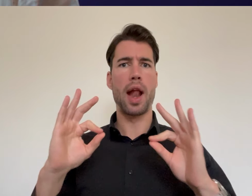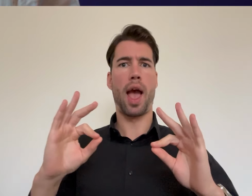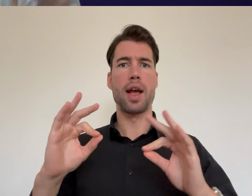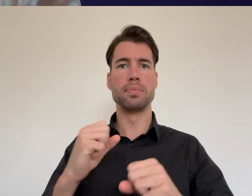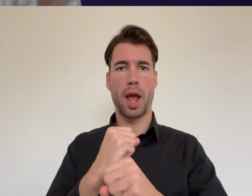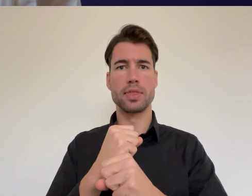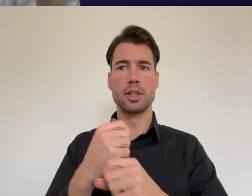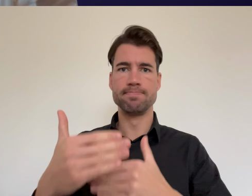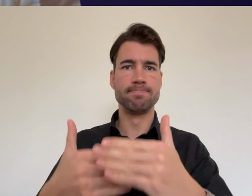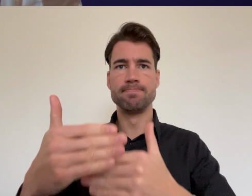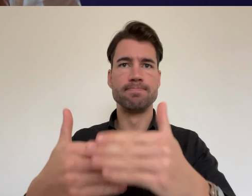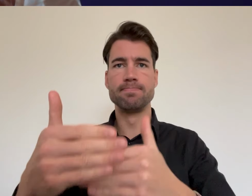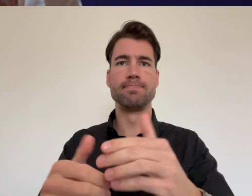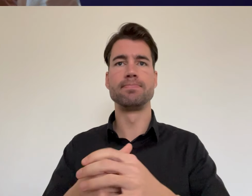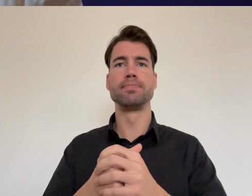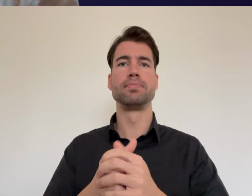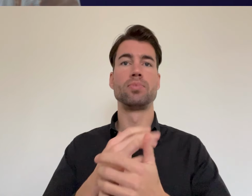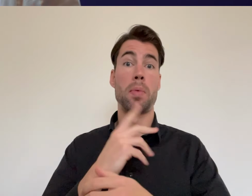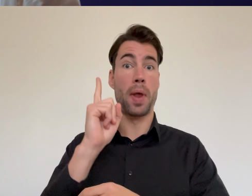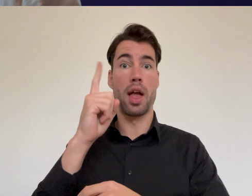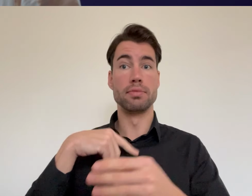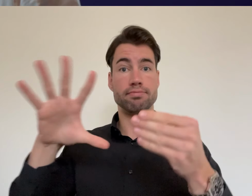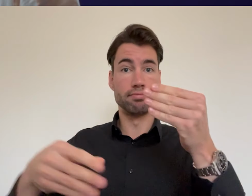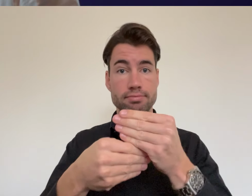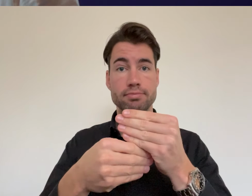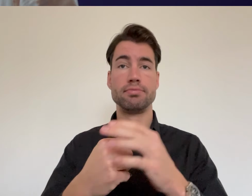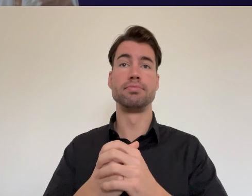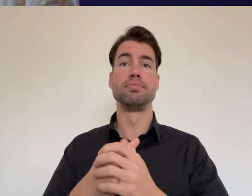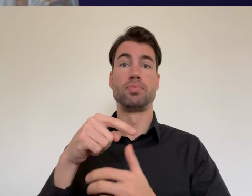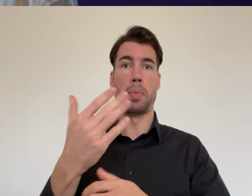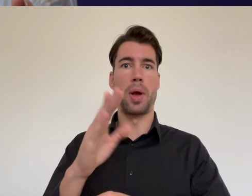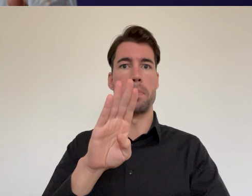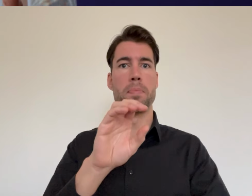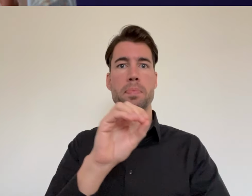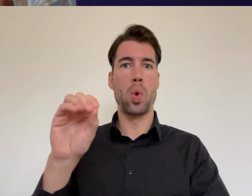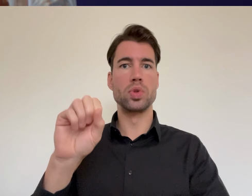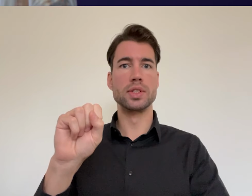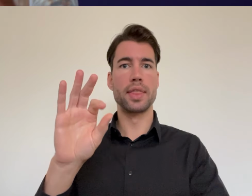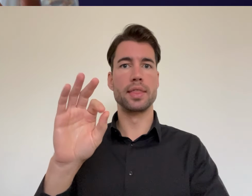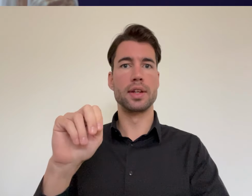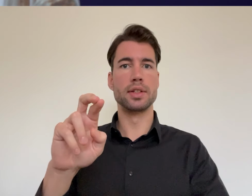En iets belangrijks om toe te voegen is ook dat er inmiddels een booster